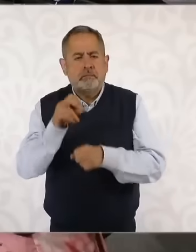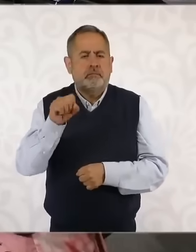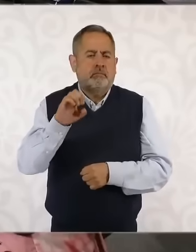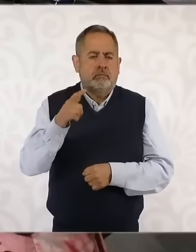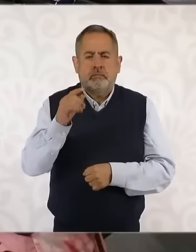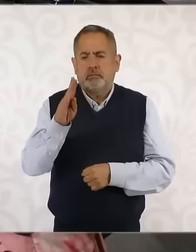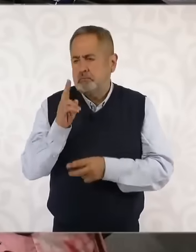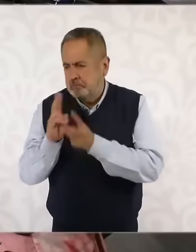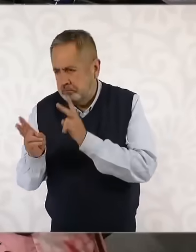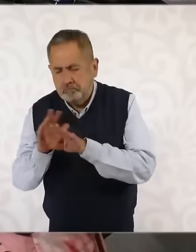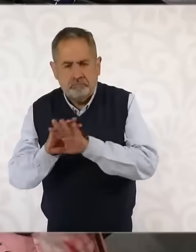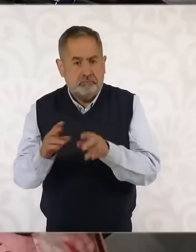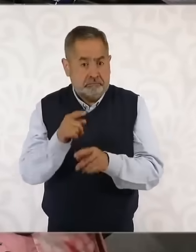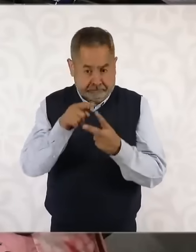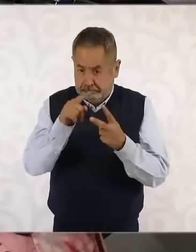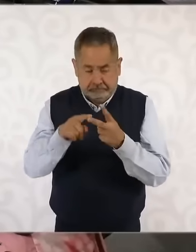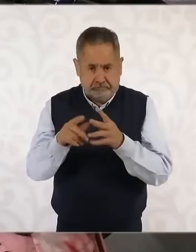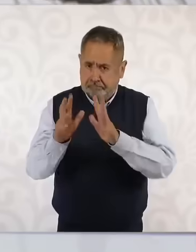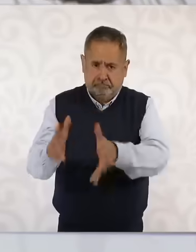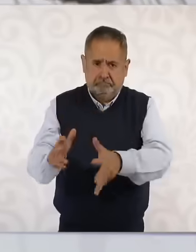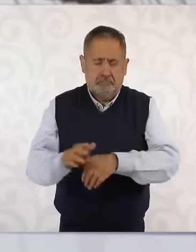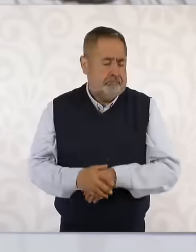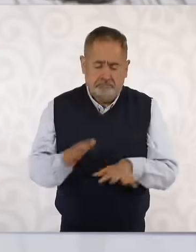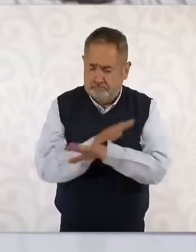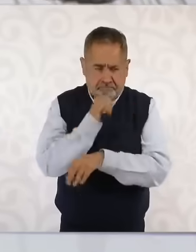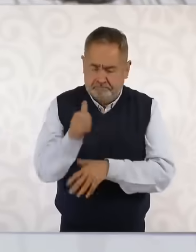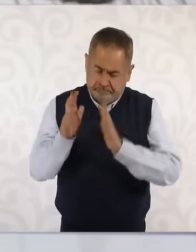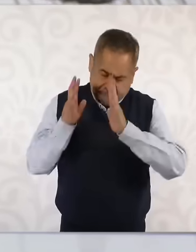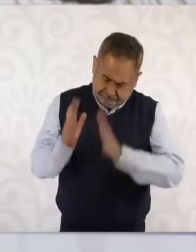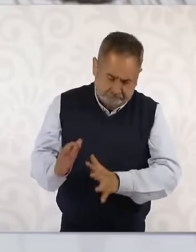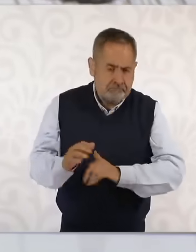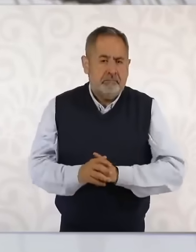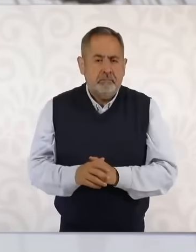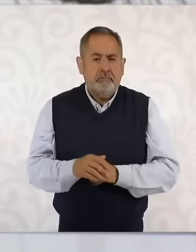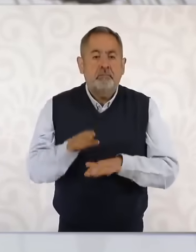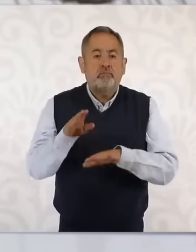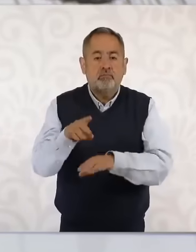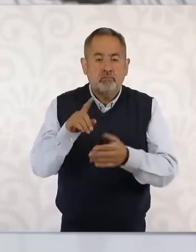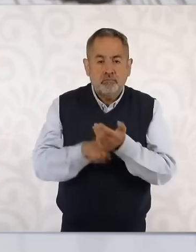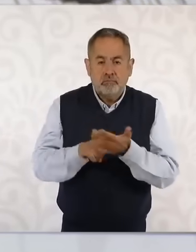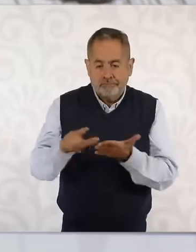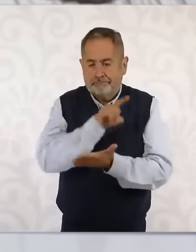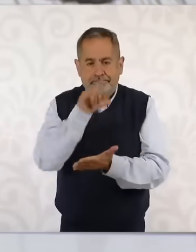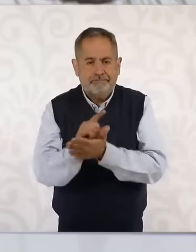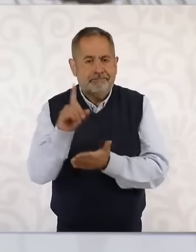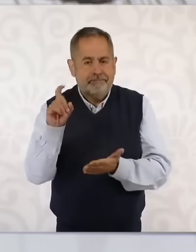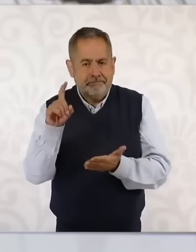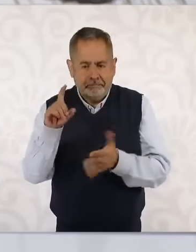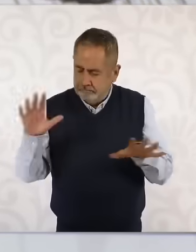temas esos no van a cambiar. el tema de la esencia del cambio a la ley de agua, que es que no haya